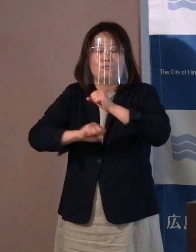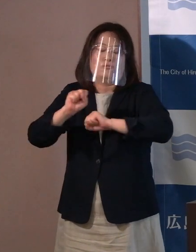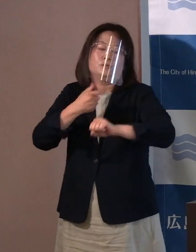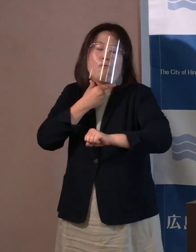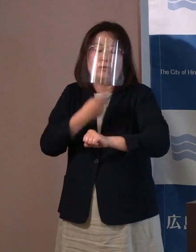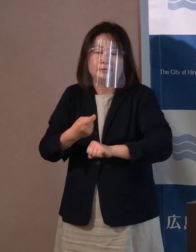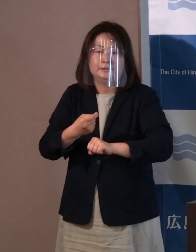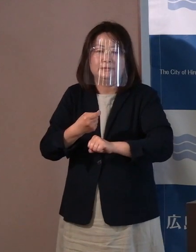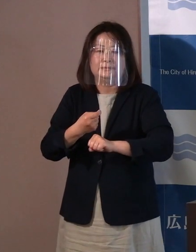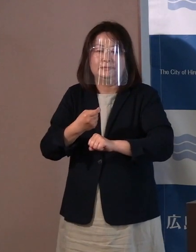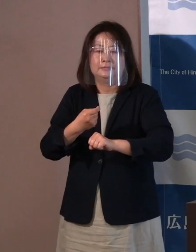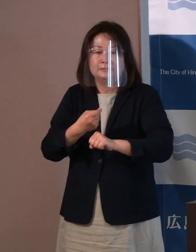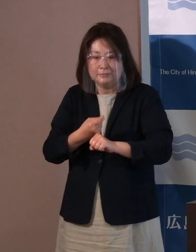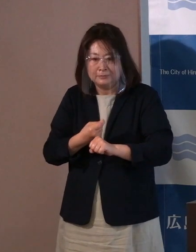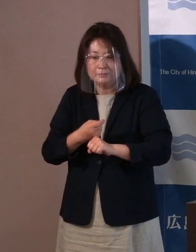その被爆直後からでもいわれているんだから､